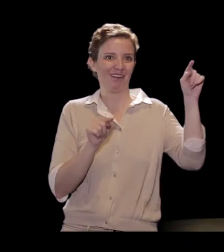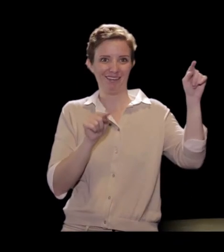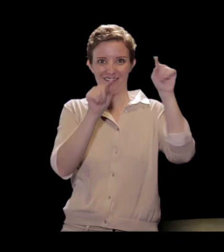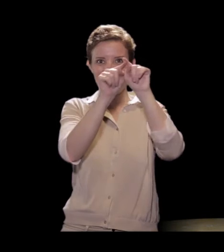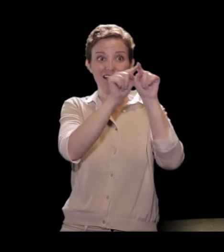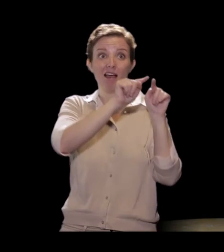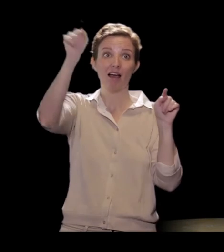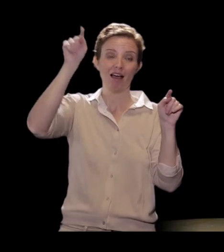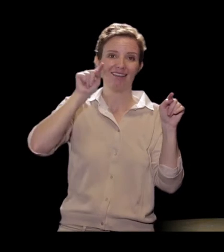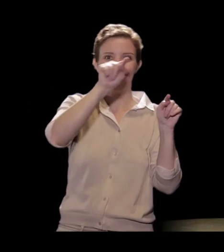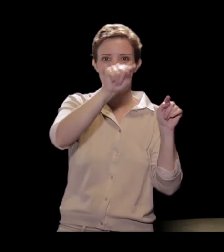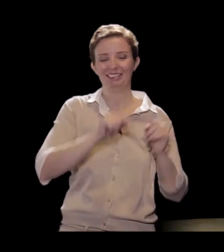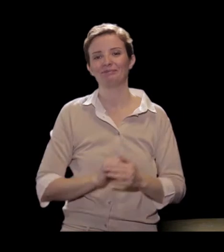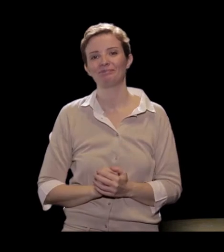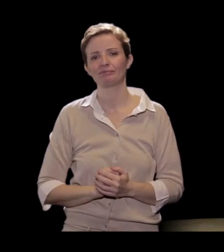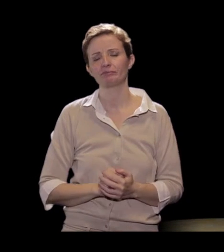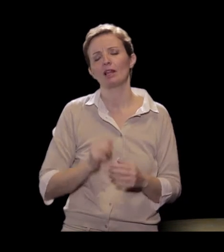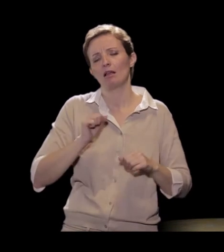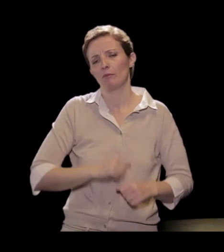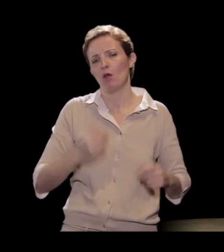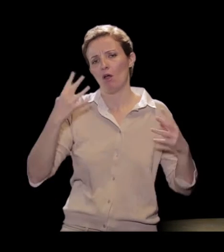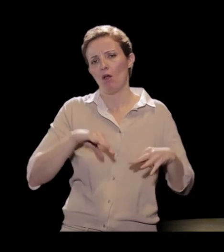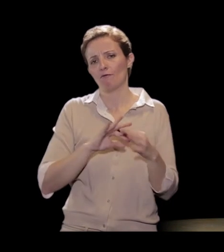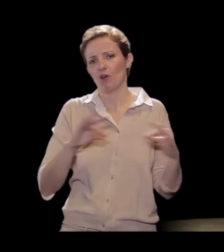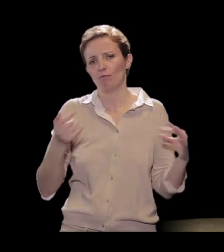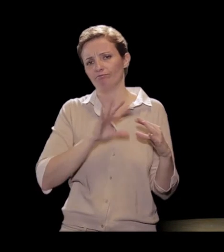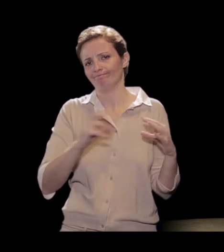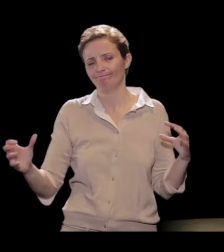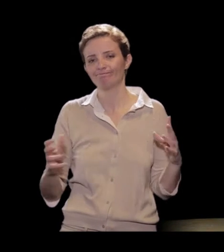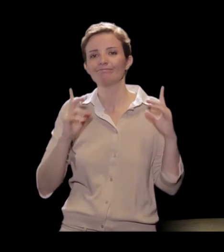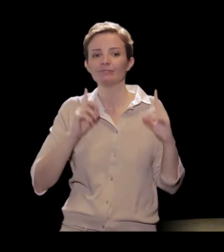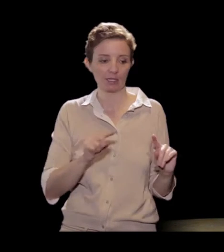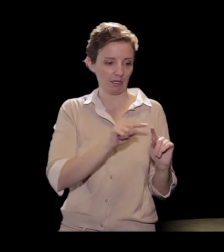È possibile definire altre formule che riguardano il baricentro di un triangolo.